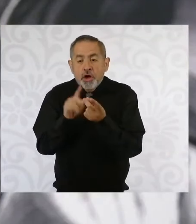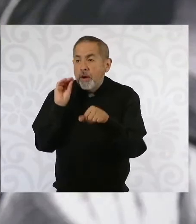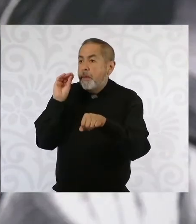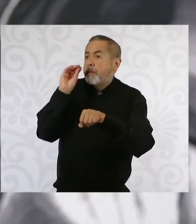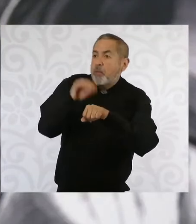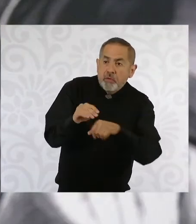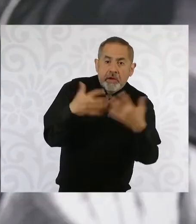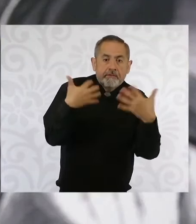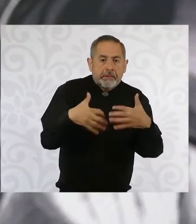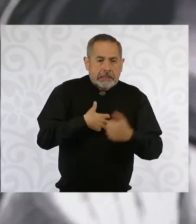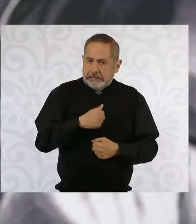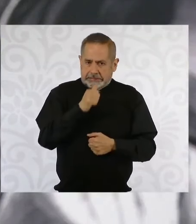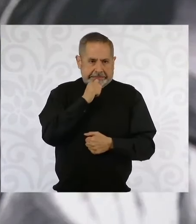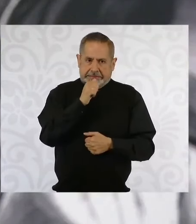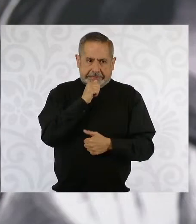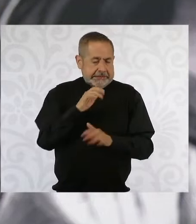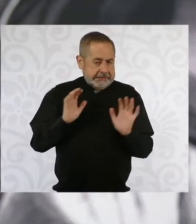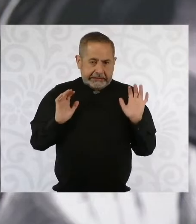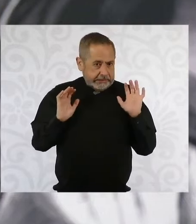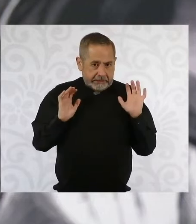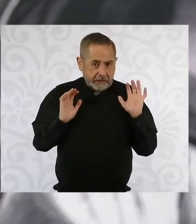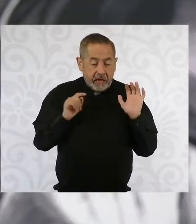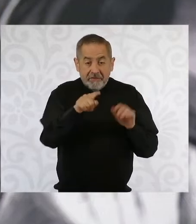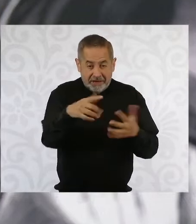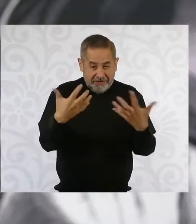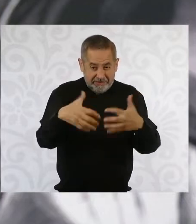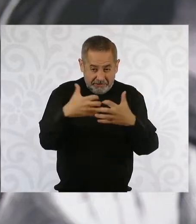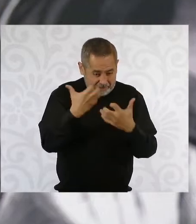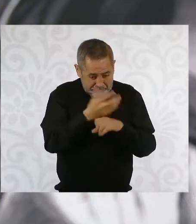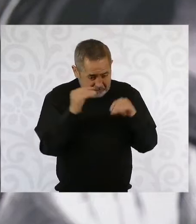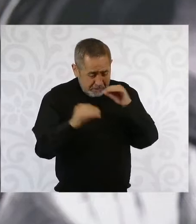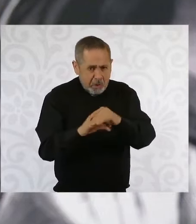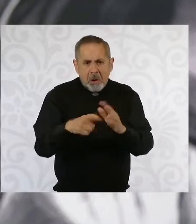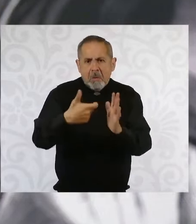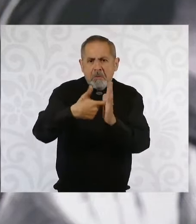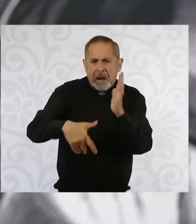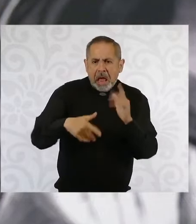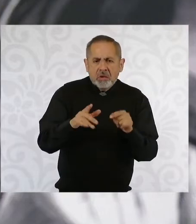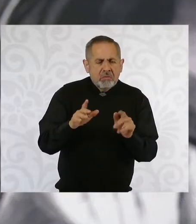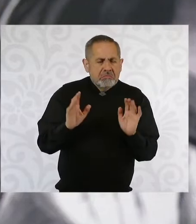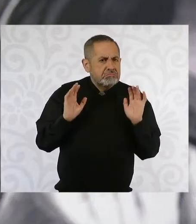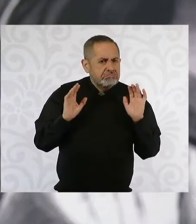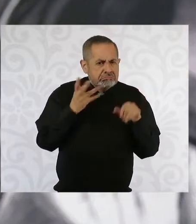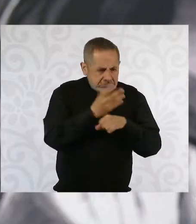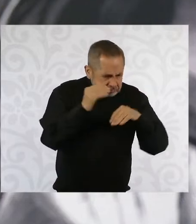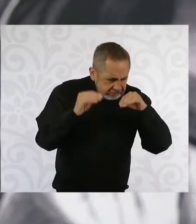este tipo de vehículos requiere por el costo tan bajo que tiene es que en la fabricación de los